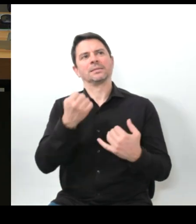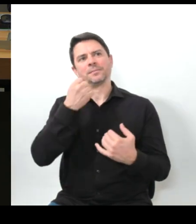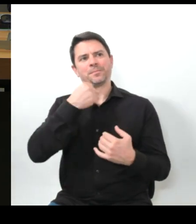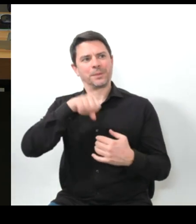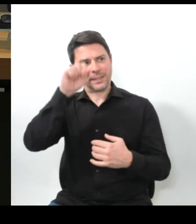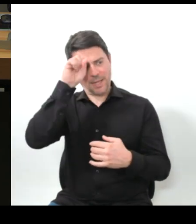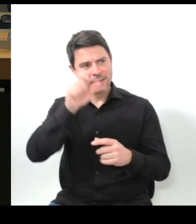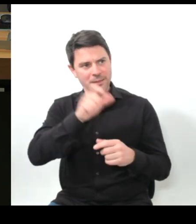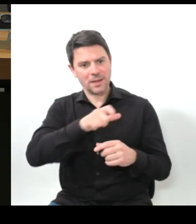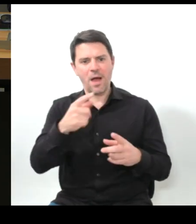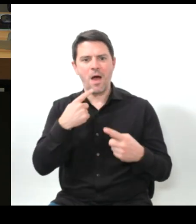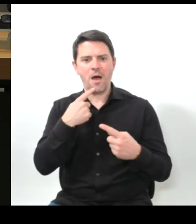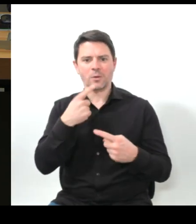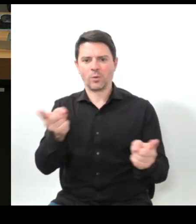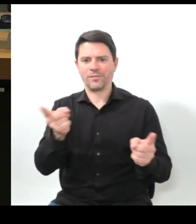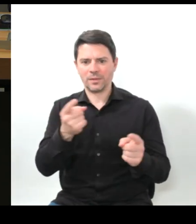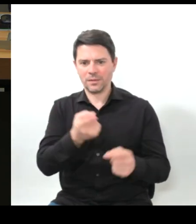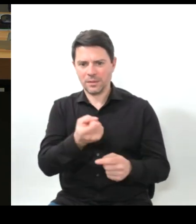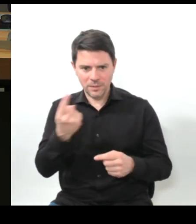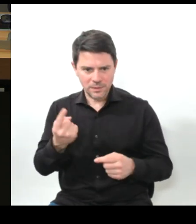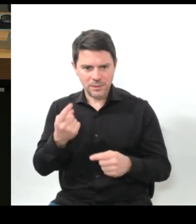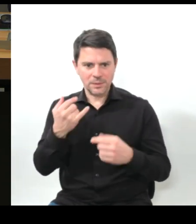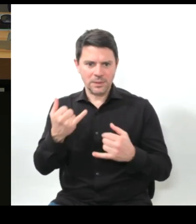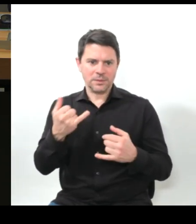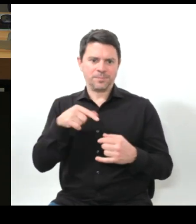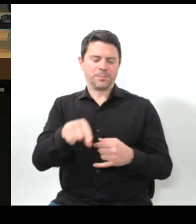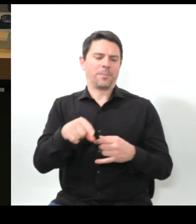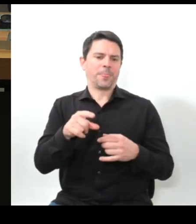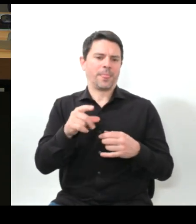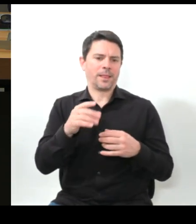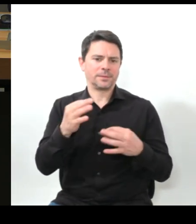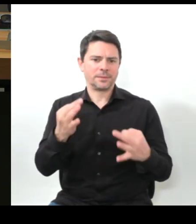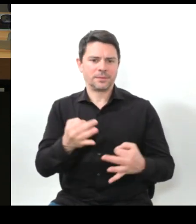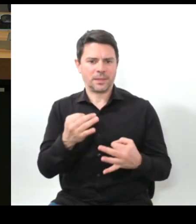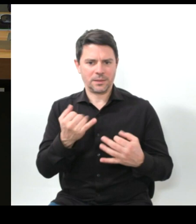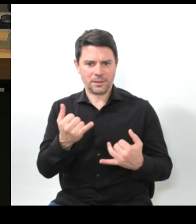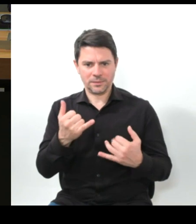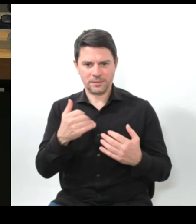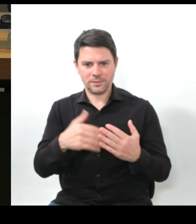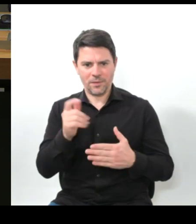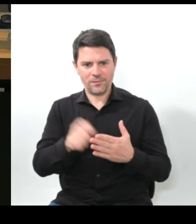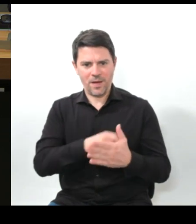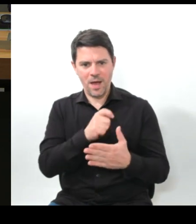Und die Antwort fiel eindeutig aus. Selbstverständlich müssen wir uns gebunden fühlen,